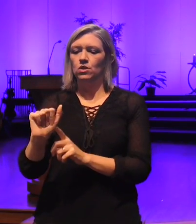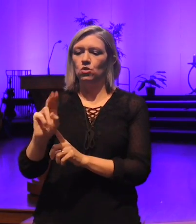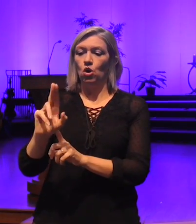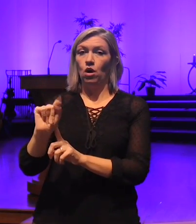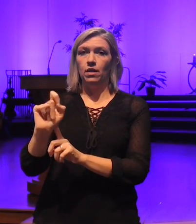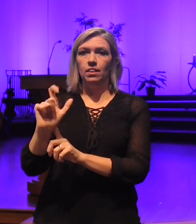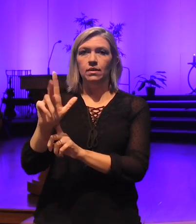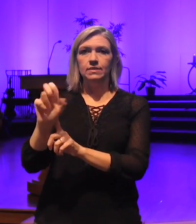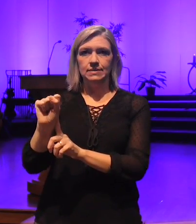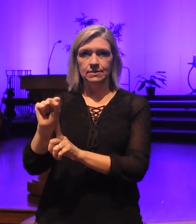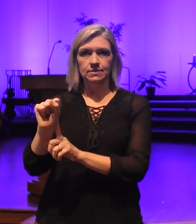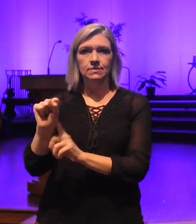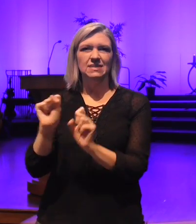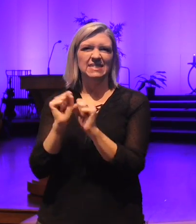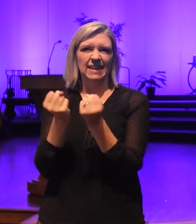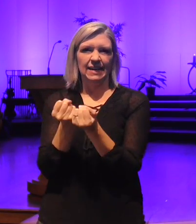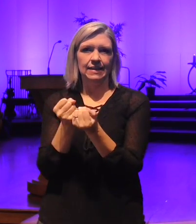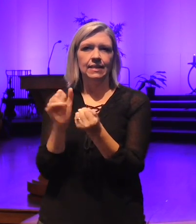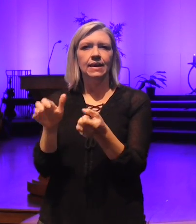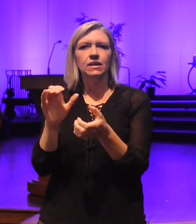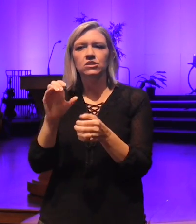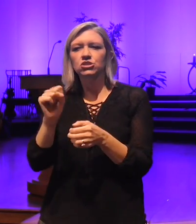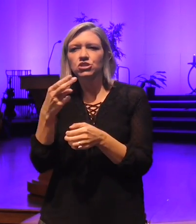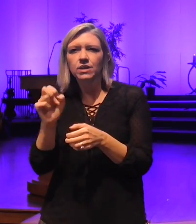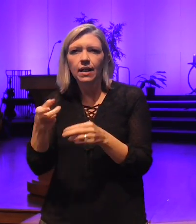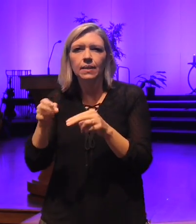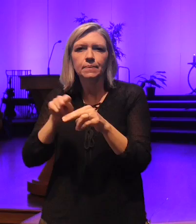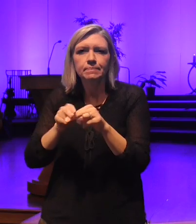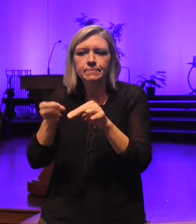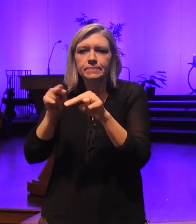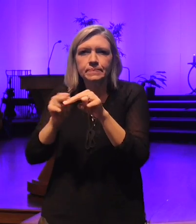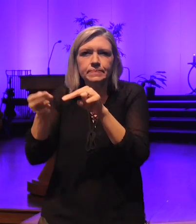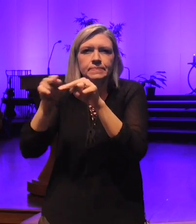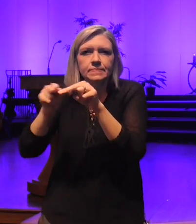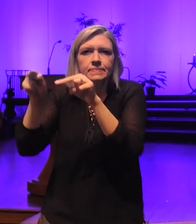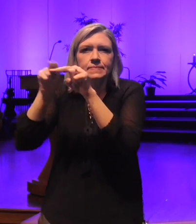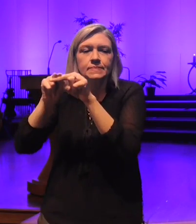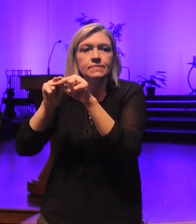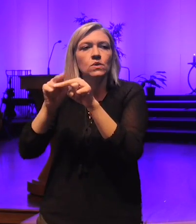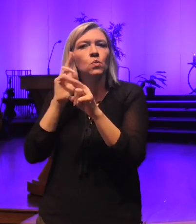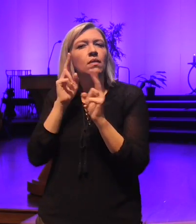caparazón que sigue construyendo más y más sobre sí mismo y los vamos a honrar después de